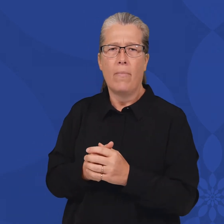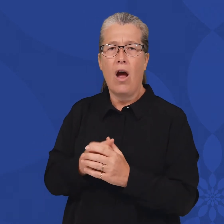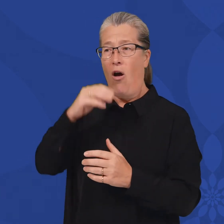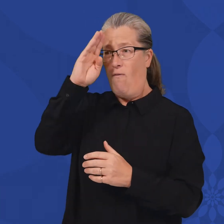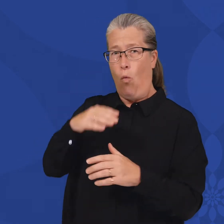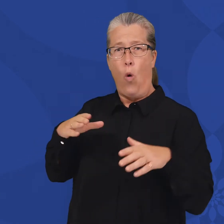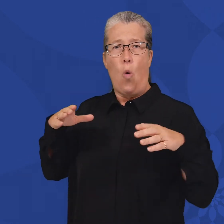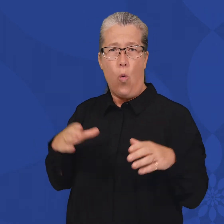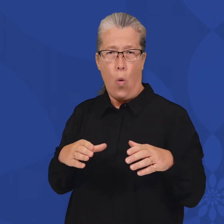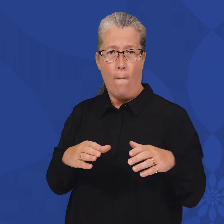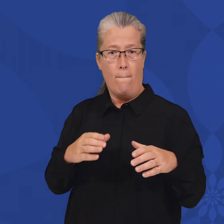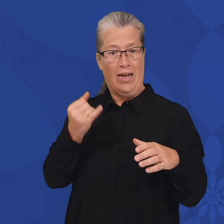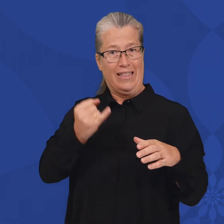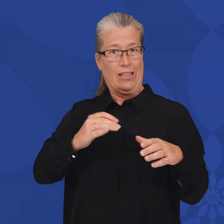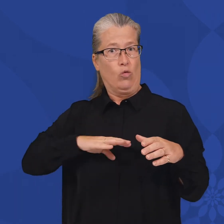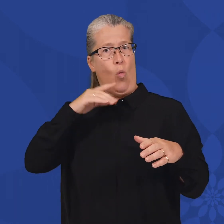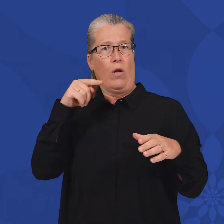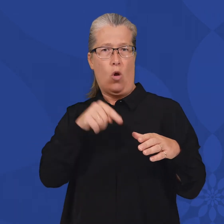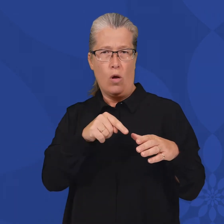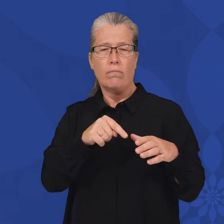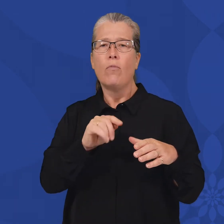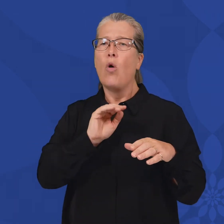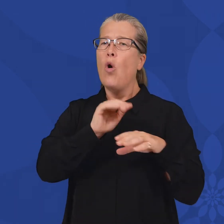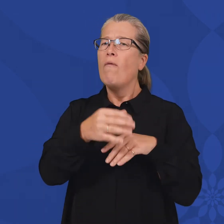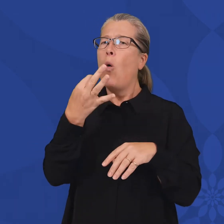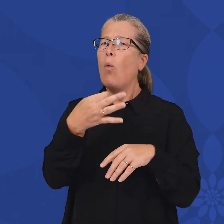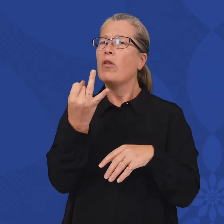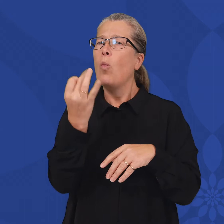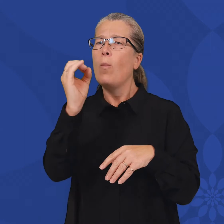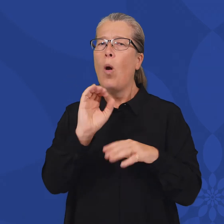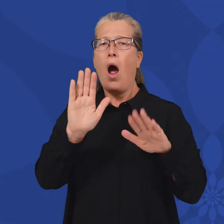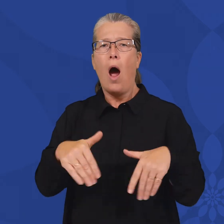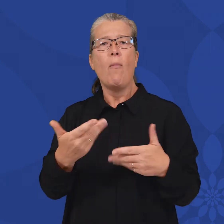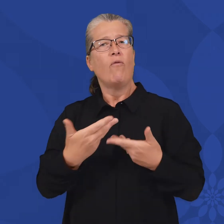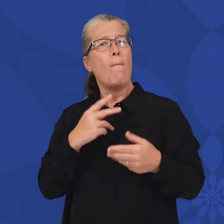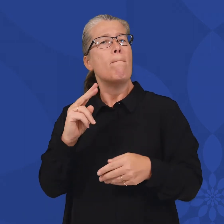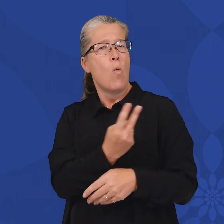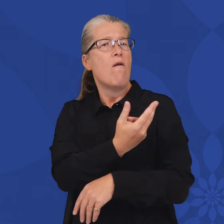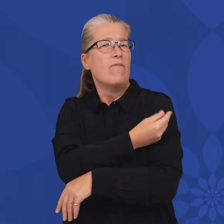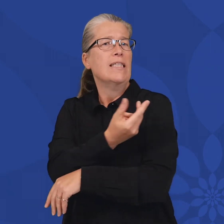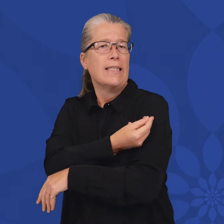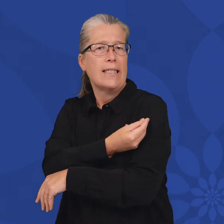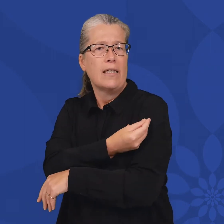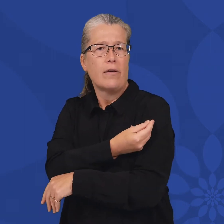I åldersgrupperna över 60 år har redan över 87 procent fått båda vaccindoserna.